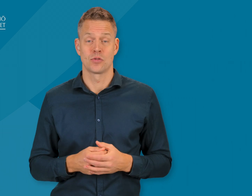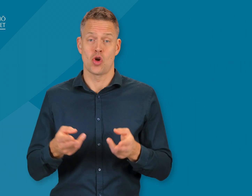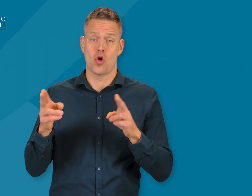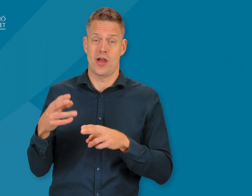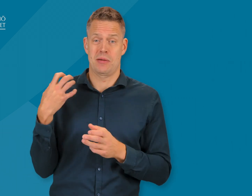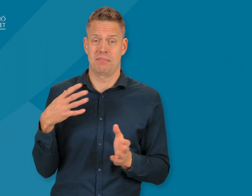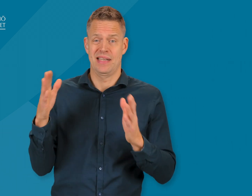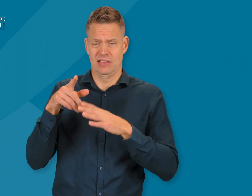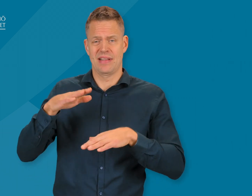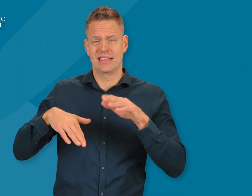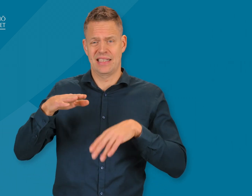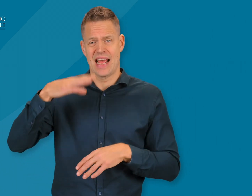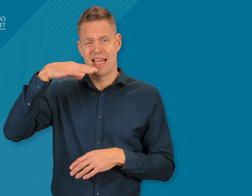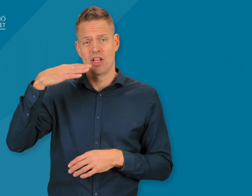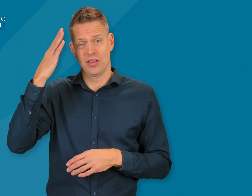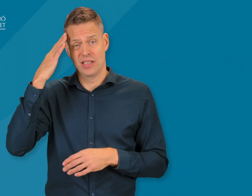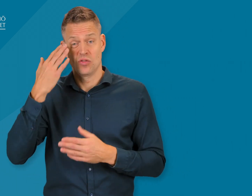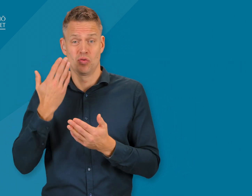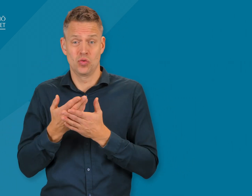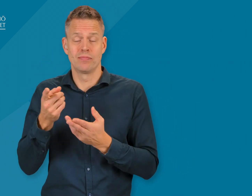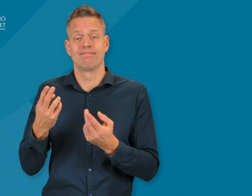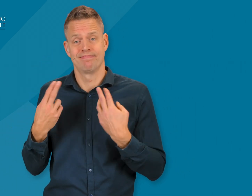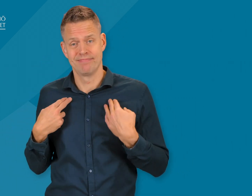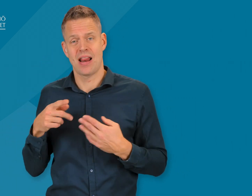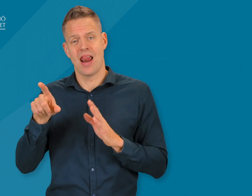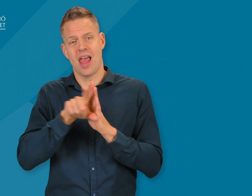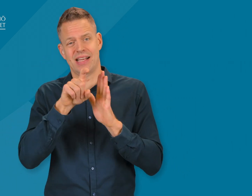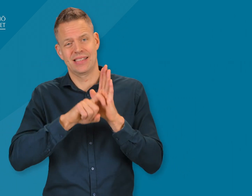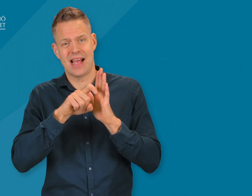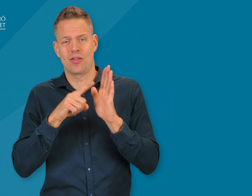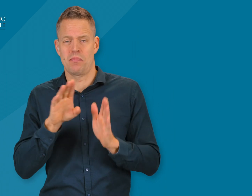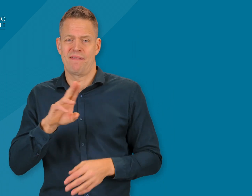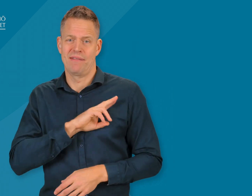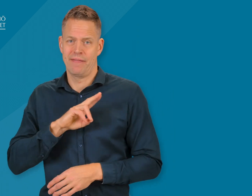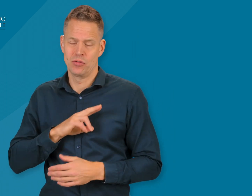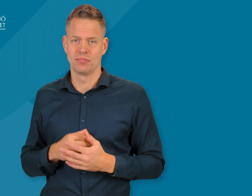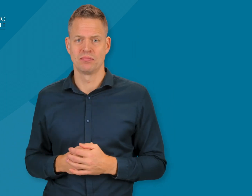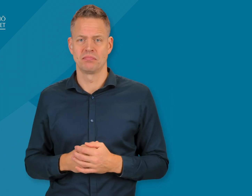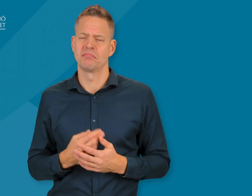Oikeusministeriö käsittelee henkilötietoja noudattaakseen lakisääteisiä velvoitteitaan tai -